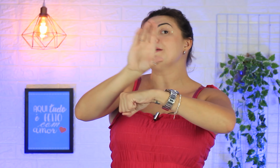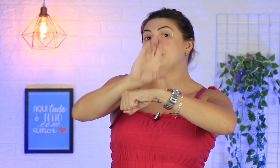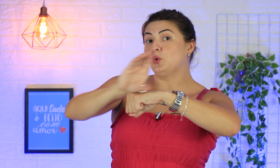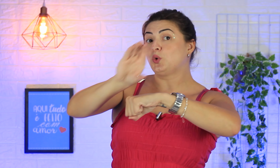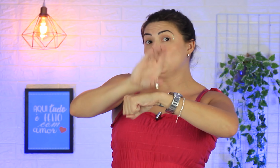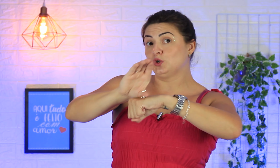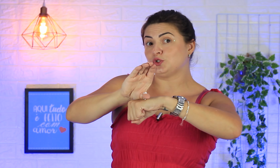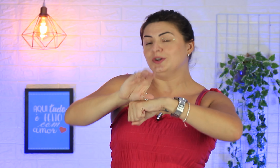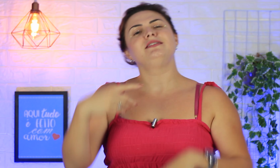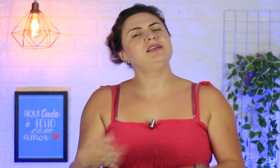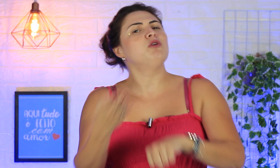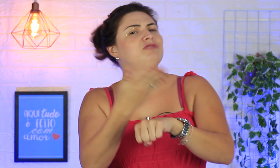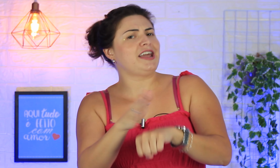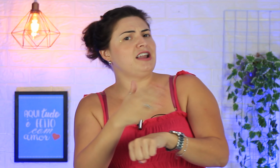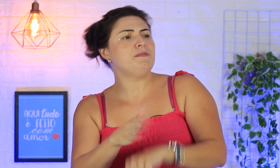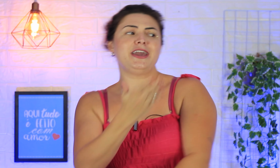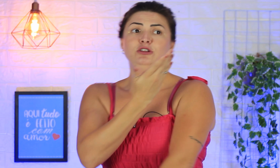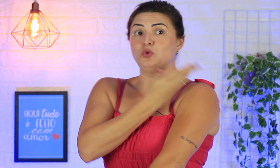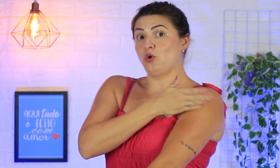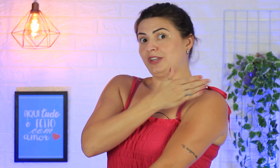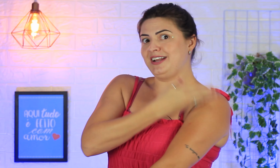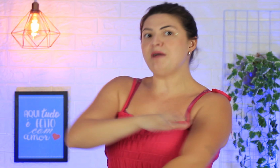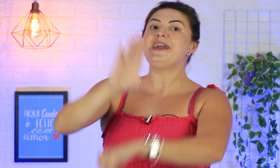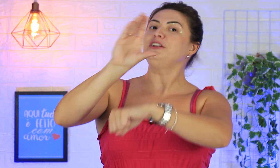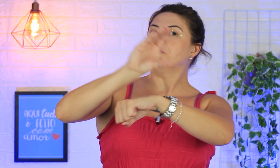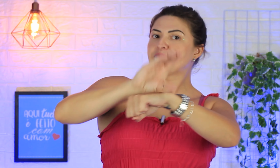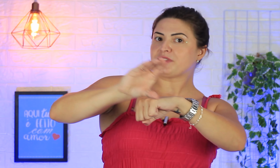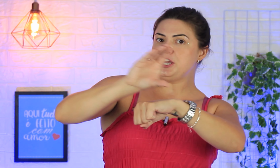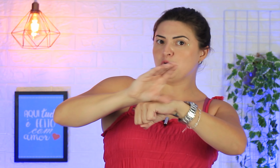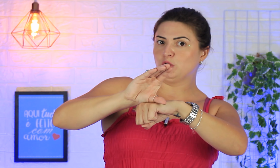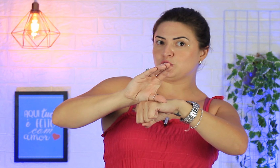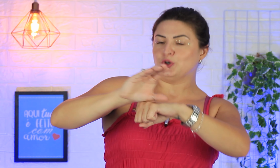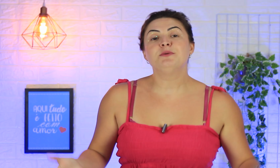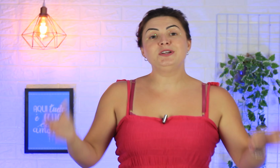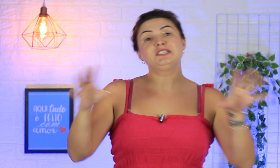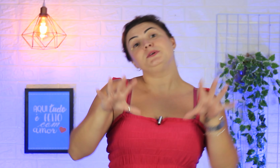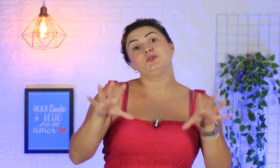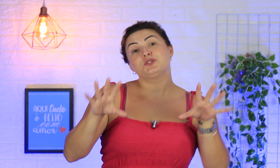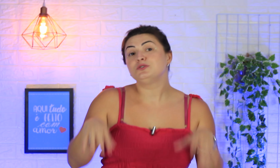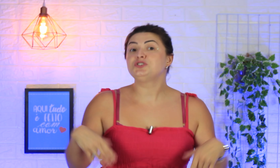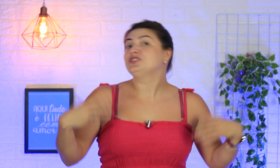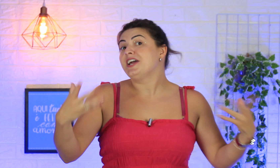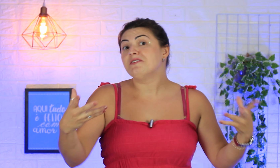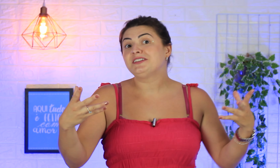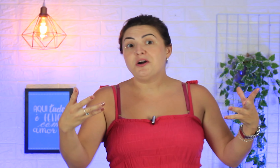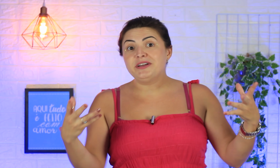da mão curso Então treinamento Ou treinamento e curso e muitas pessoas quando chegam até uma